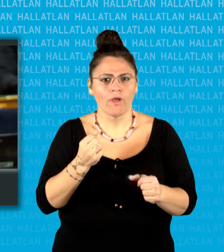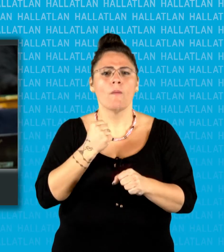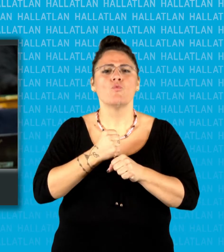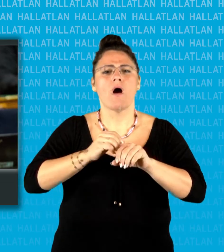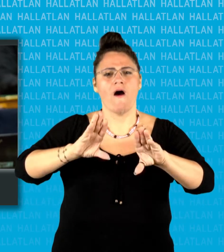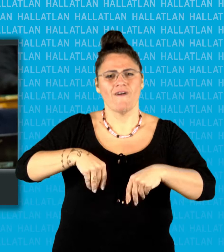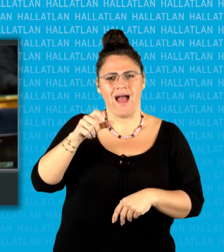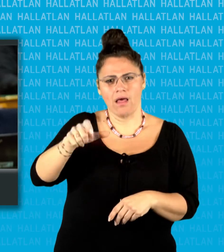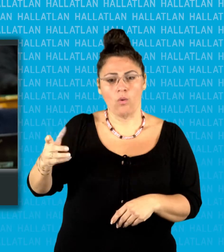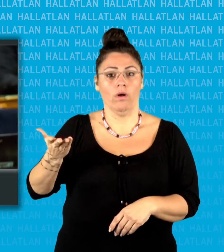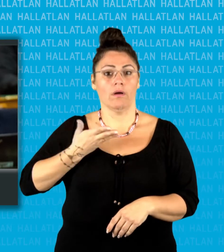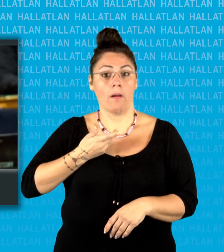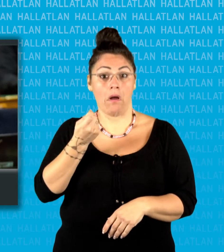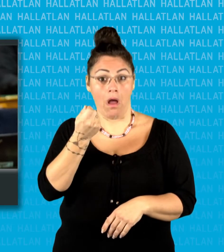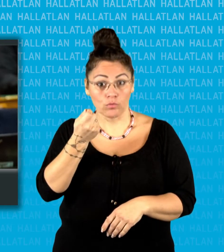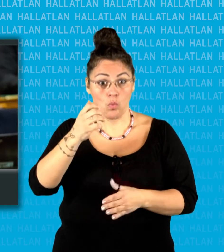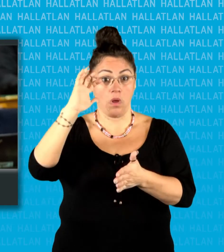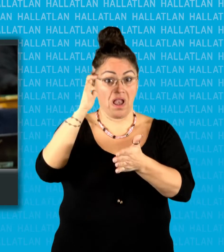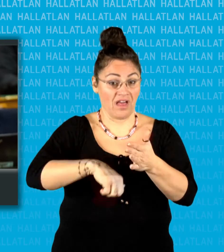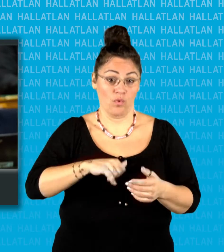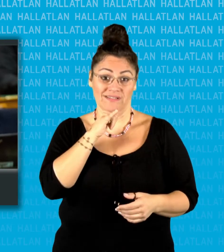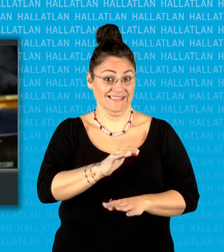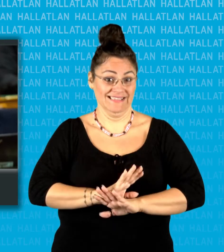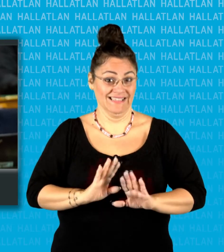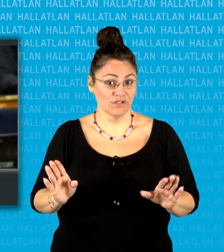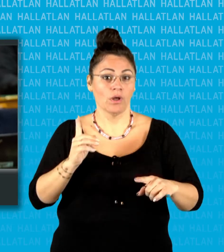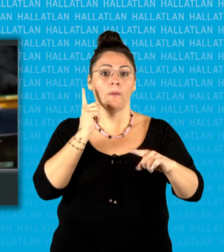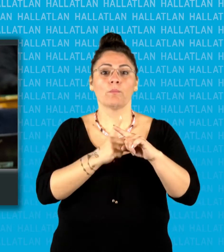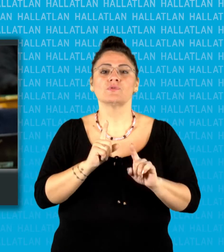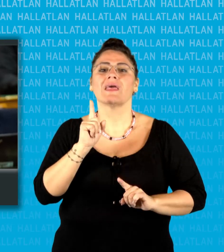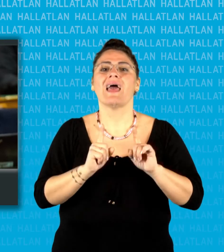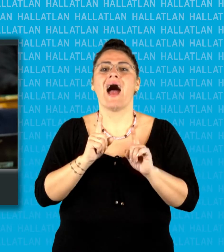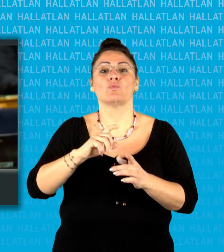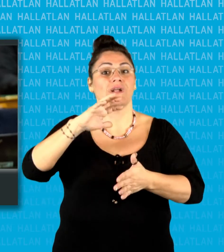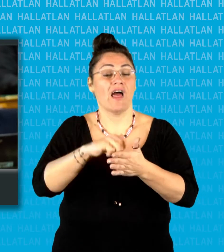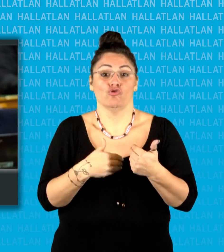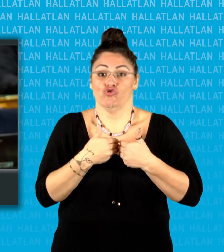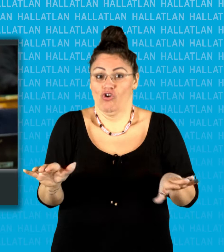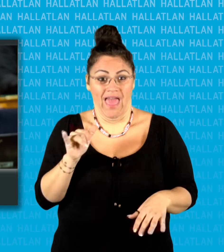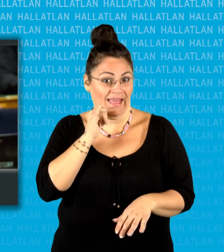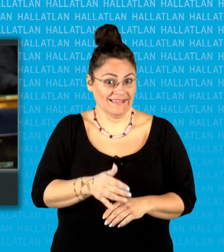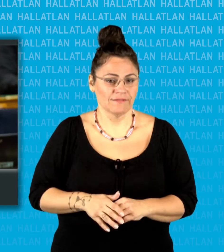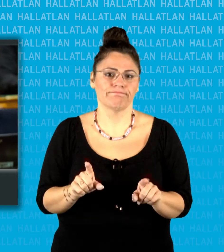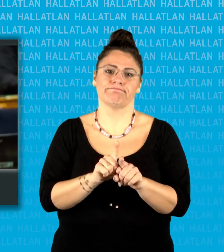hiszen a juttatást egy az egyben, mindenféle levonás nélkül kapja meg a munkavállaló